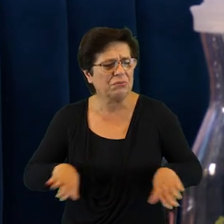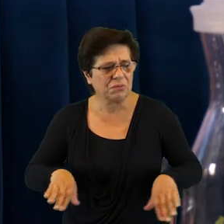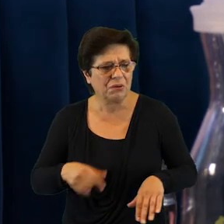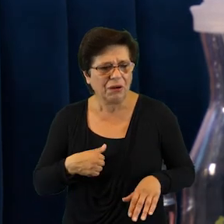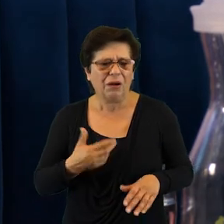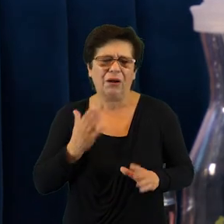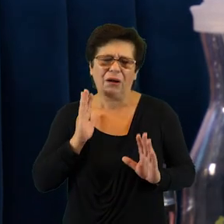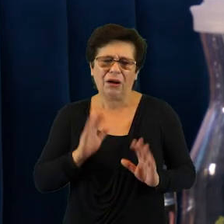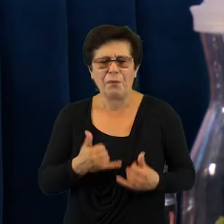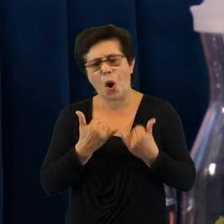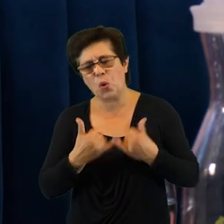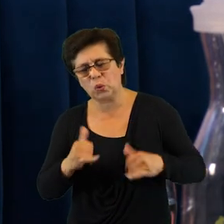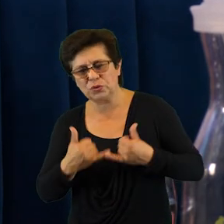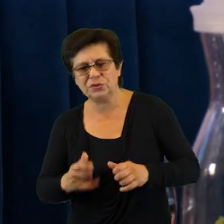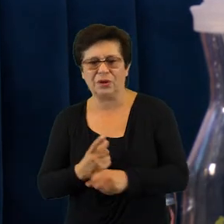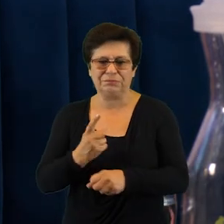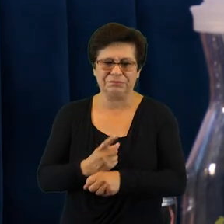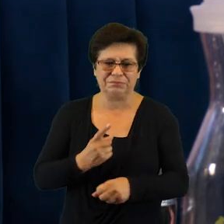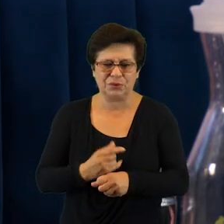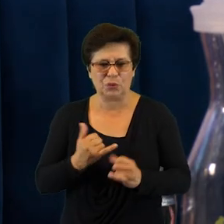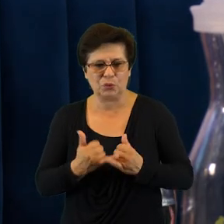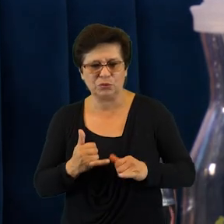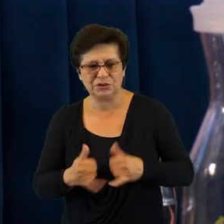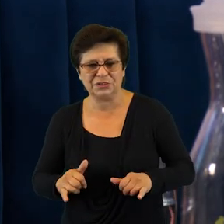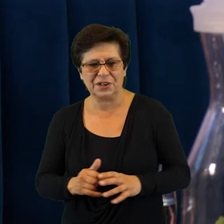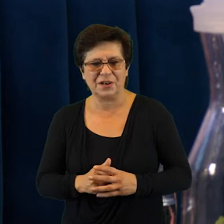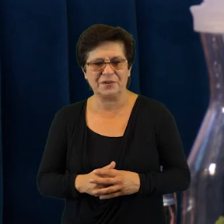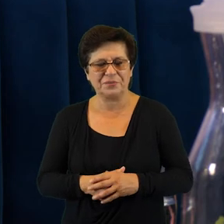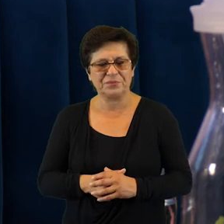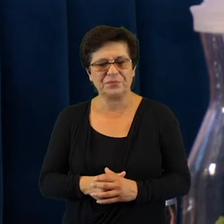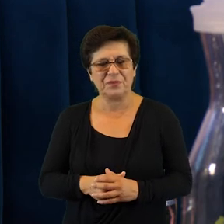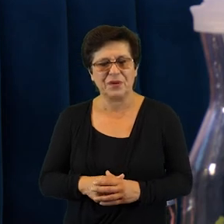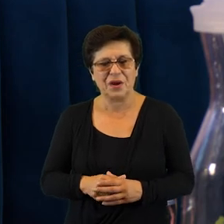Powtarzali to, bo było łatwe. A to jest fragment szmoncesu, dialogu, monologu